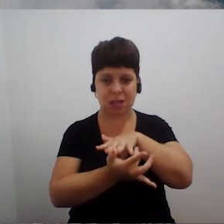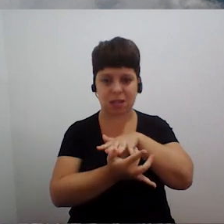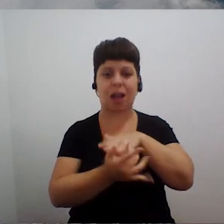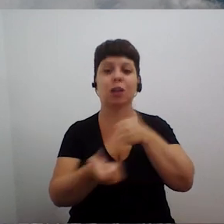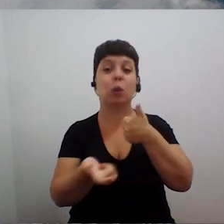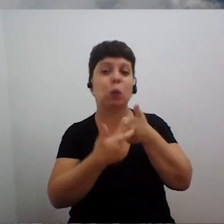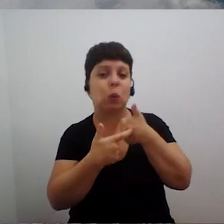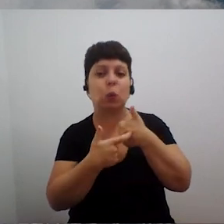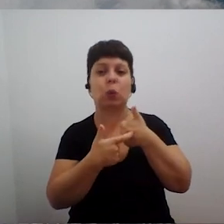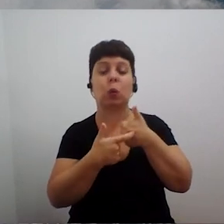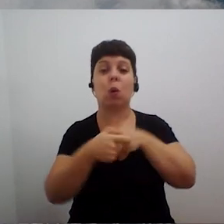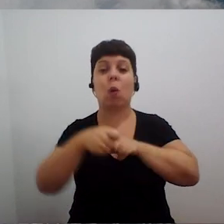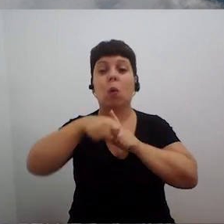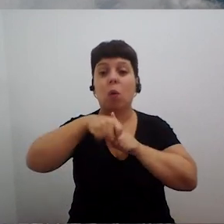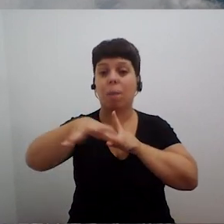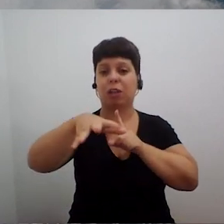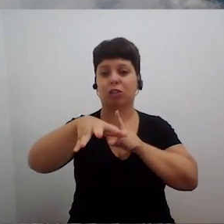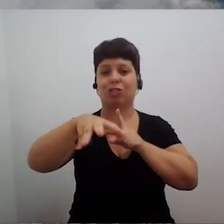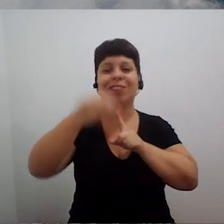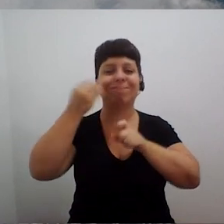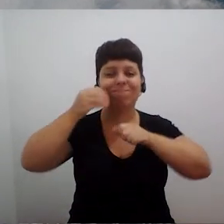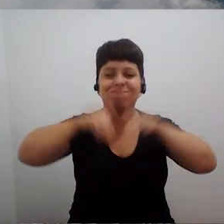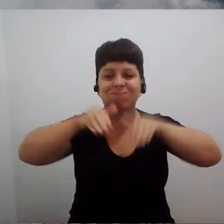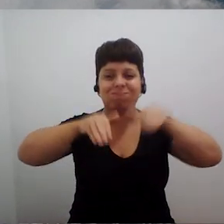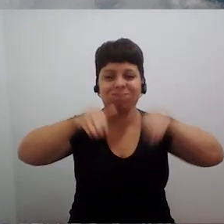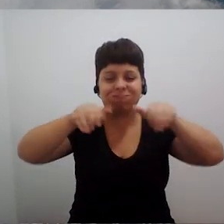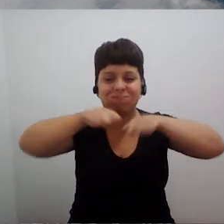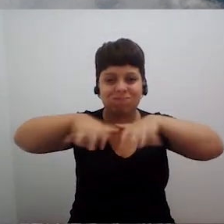sociais né deixando sua curtida compartilha o vídeo para ajudar a espalhar essa mensagem